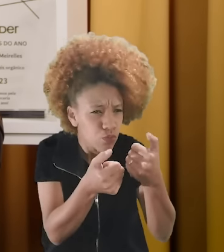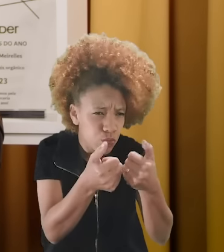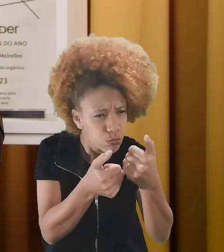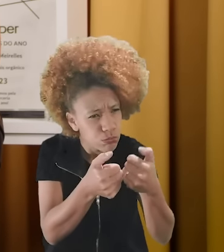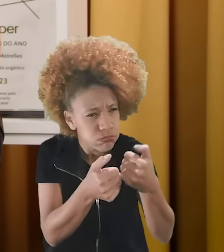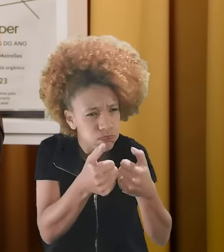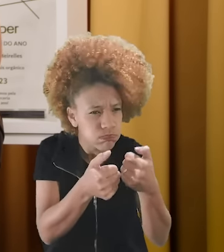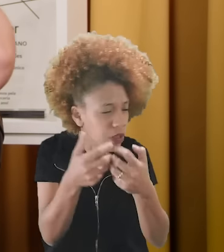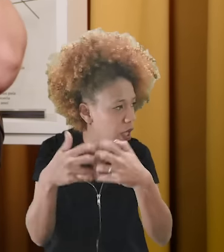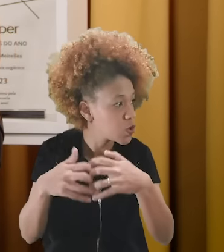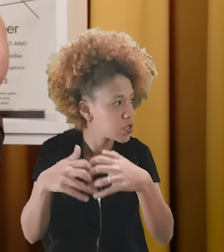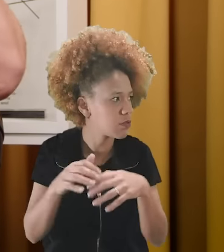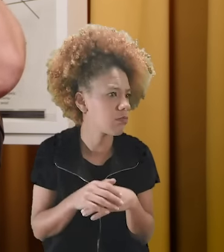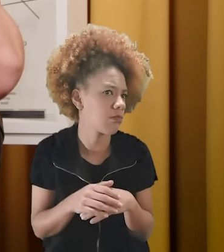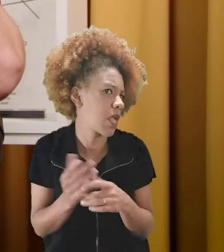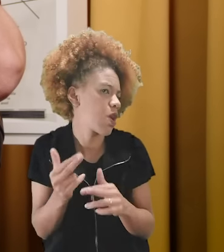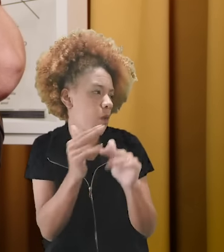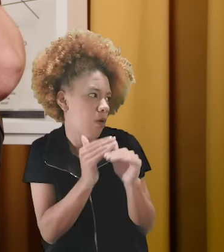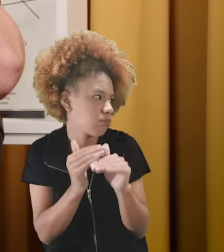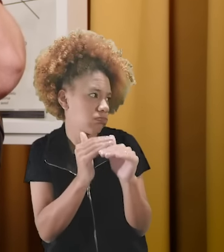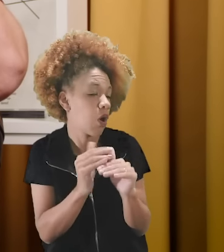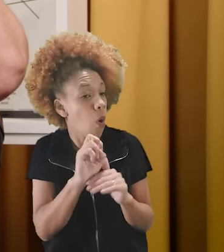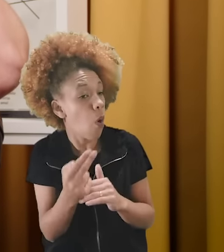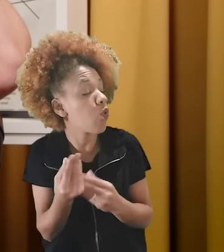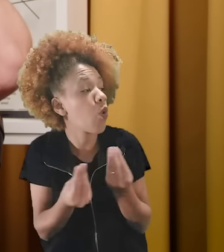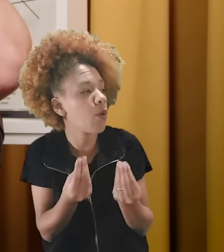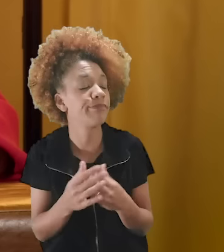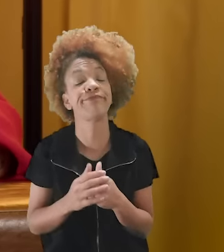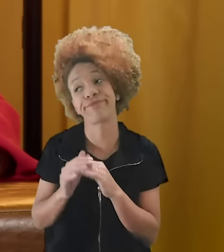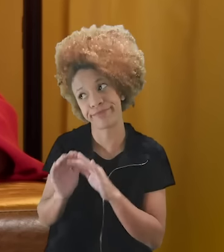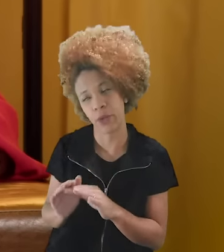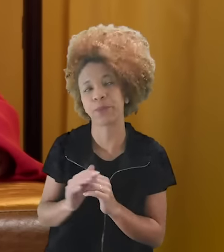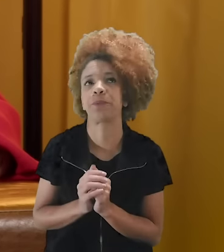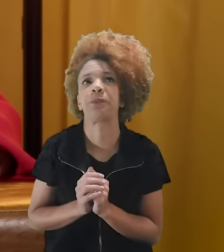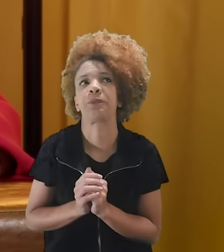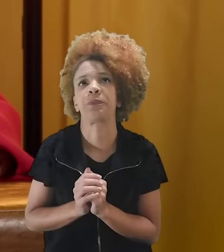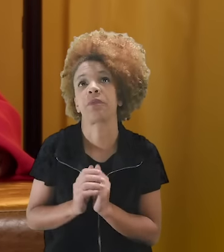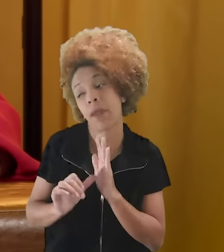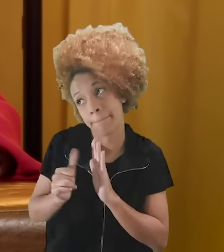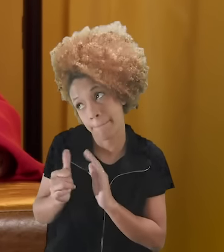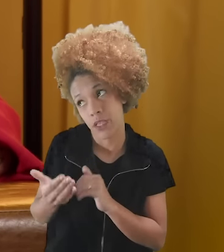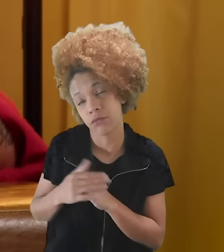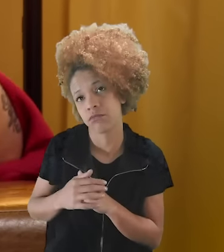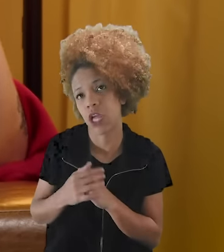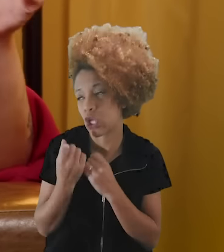tá Para mim é igual Todo mundo ou ou como é que funciona É então eh primeiro que quando em lutas